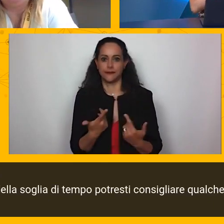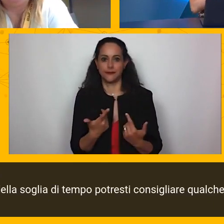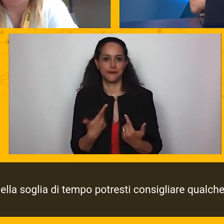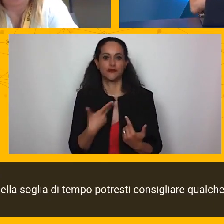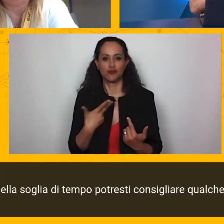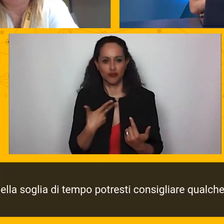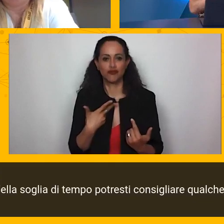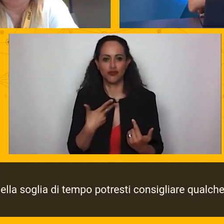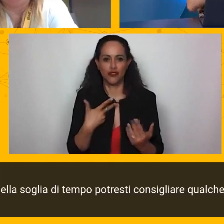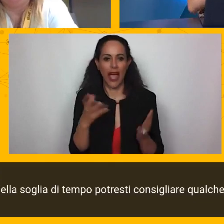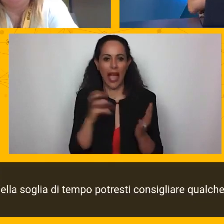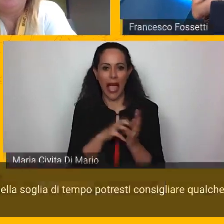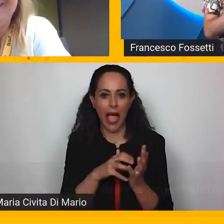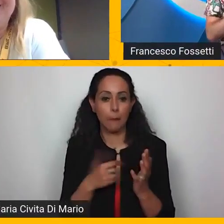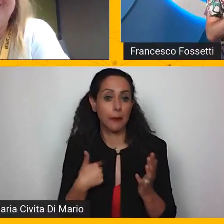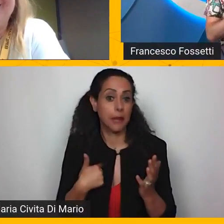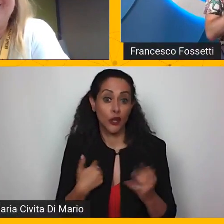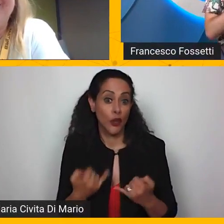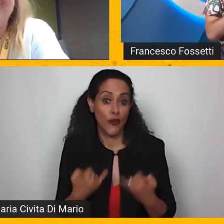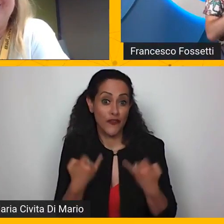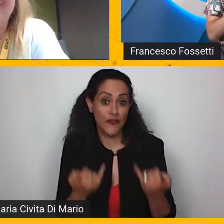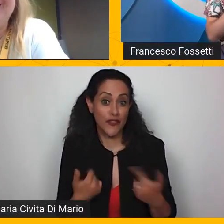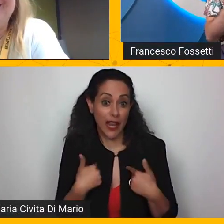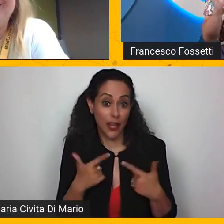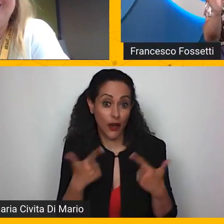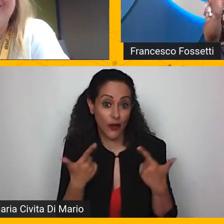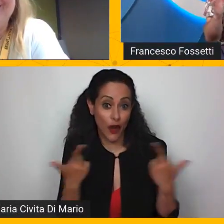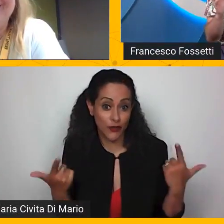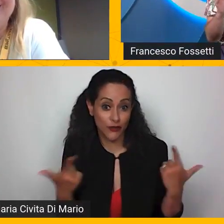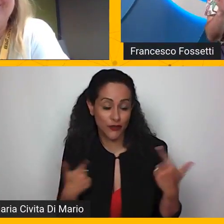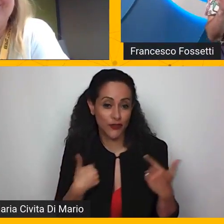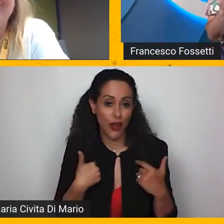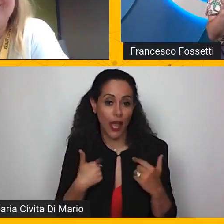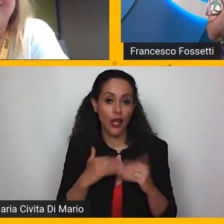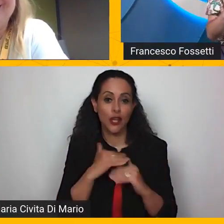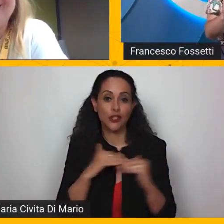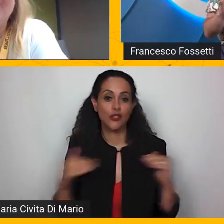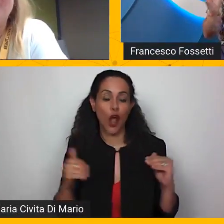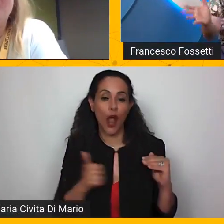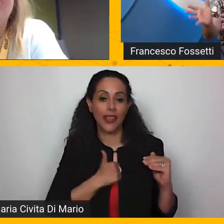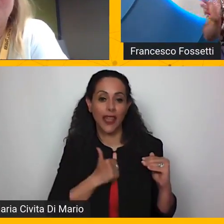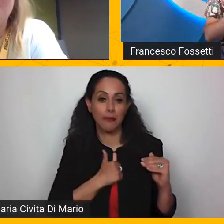delle app io però non avendo figli e non usandole e